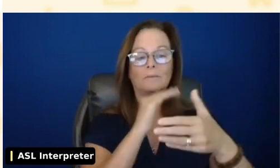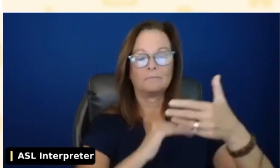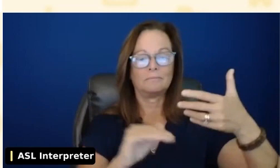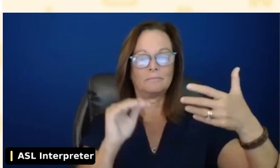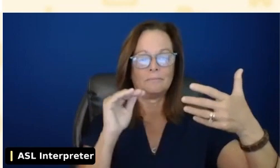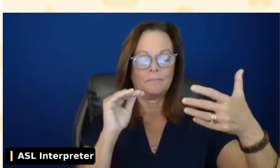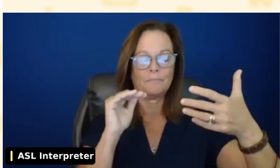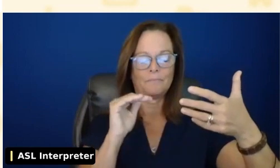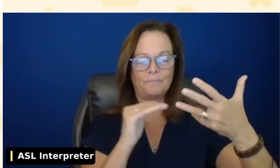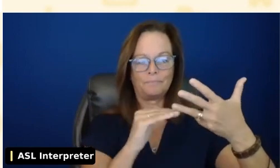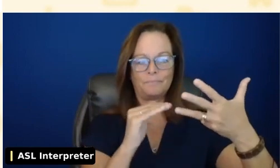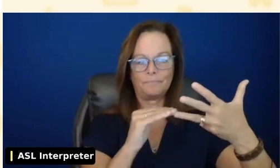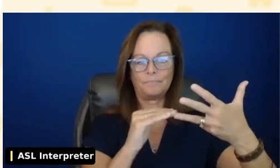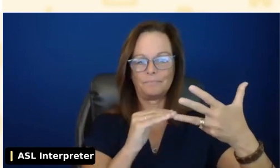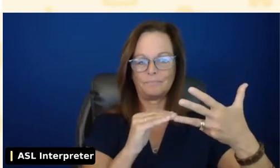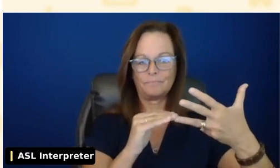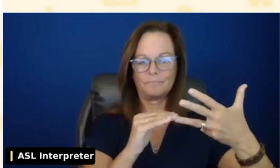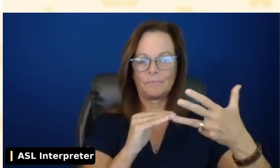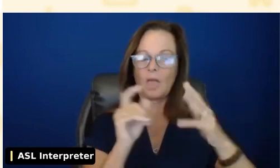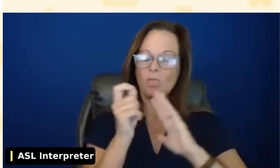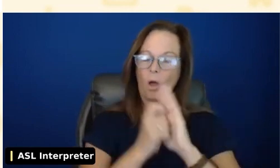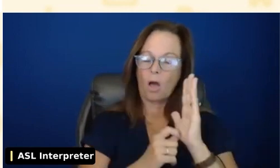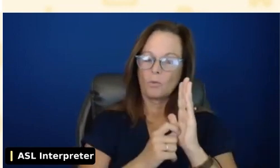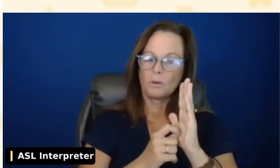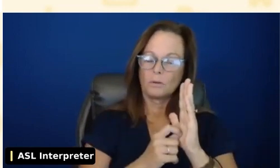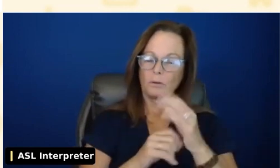¿Y promueven e integran sus funciones de accesibilidad?